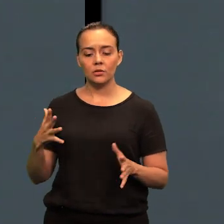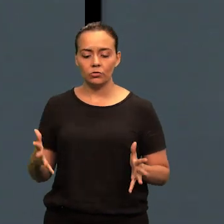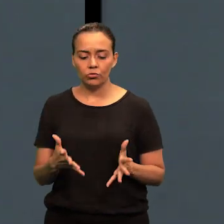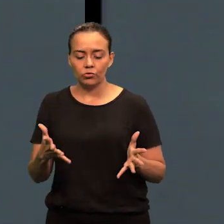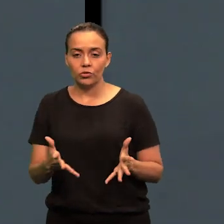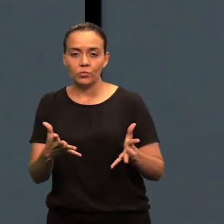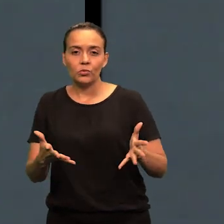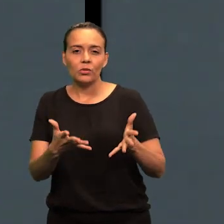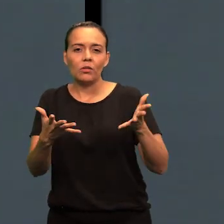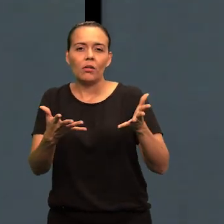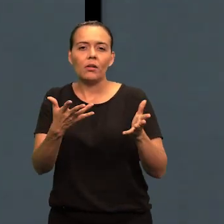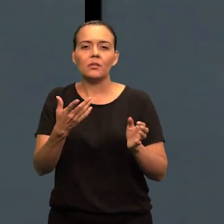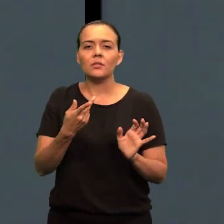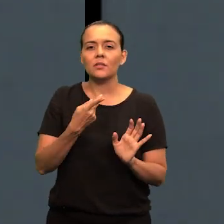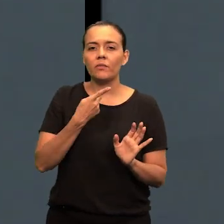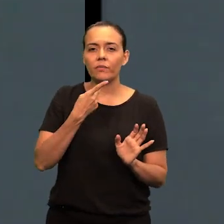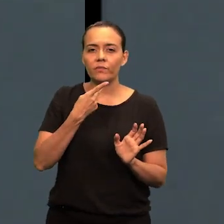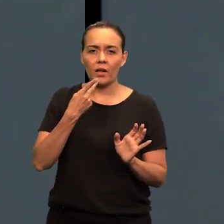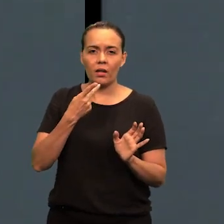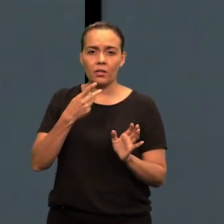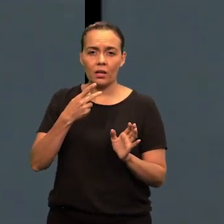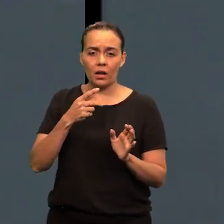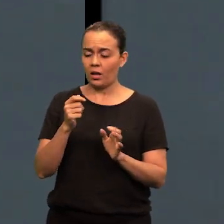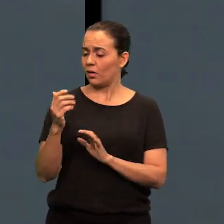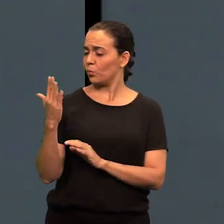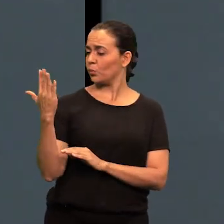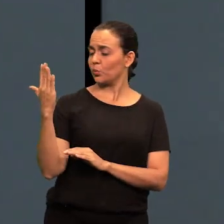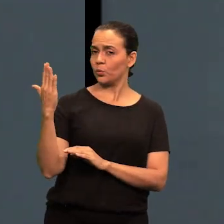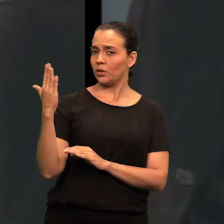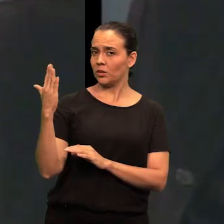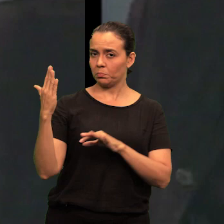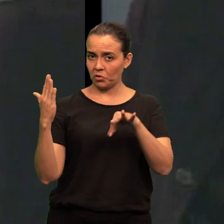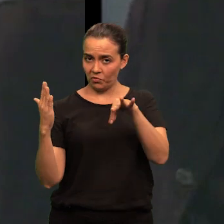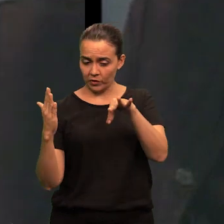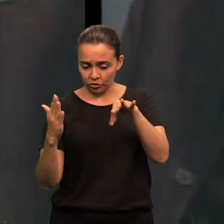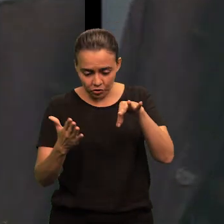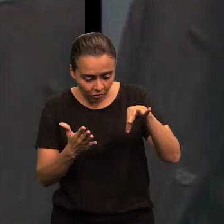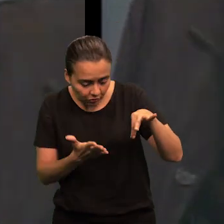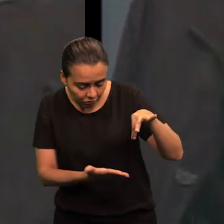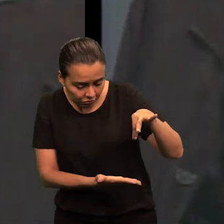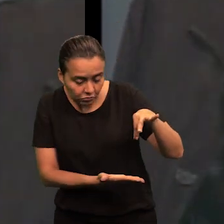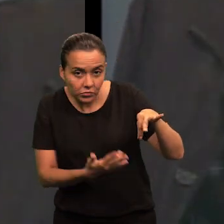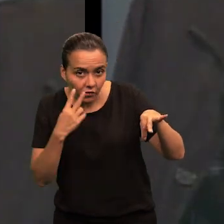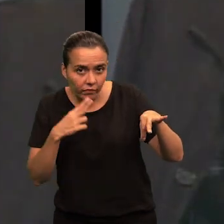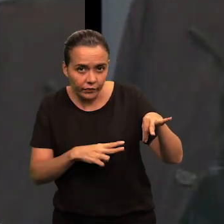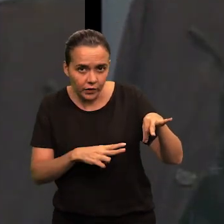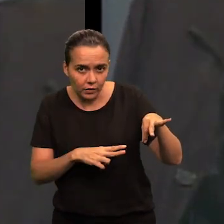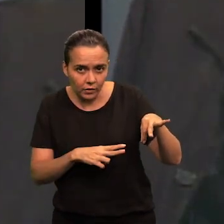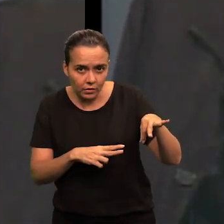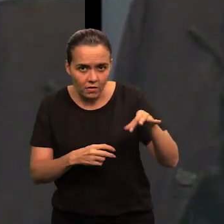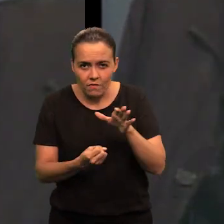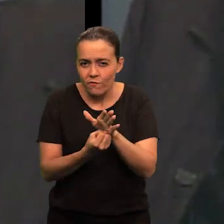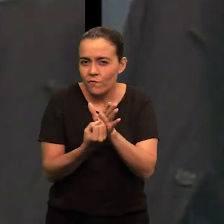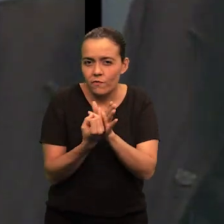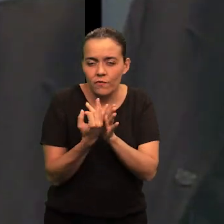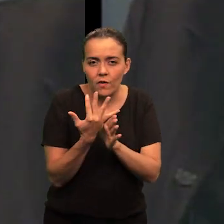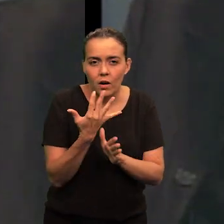estimulava as mulheres a comprarem um espelhinho e olharem a própria vagina. A quantidade de mulheres que jamais tinham feito isto